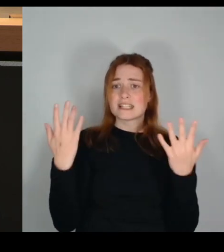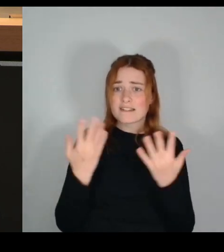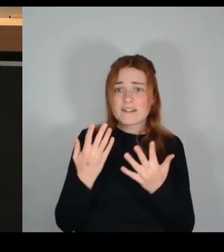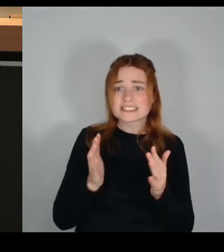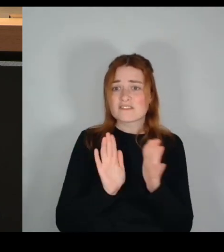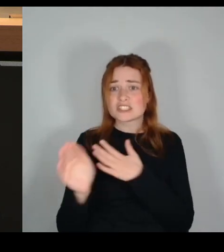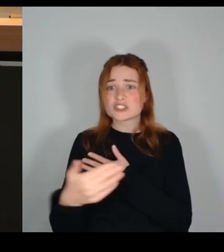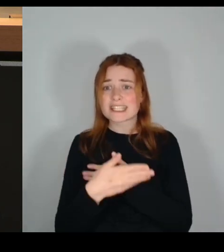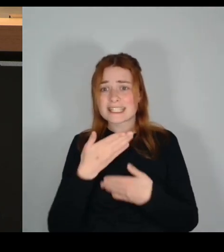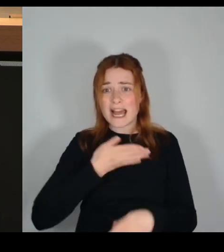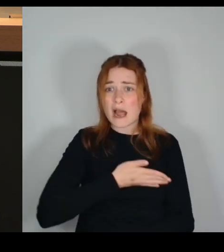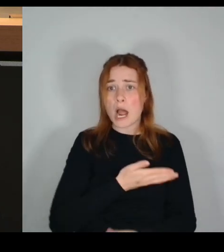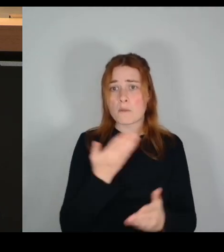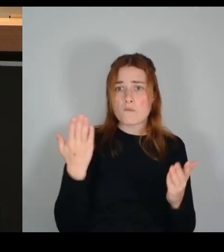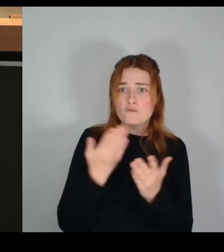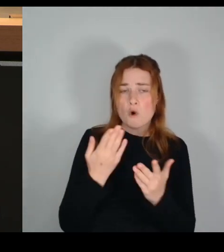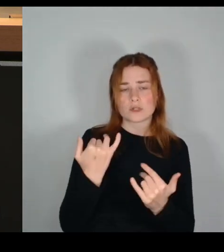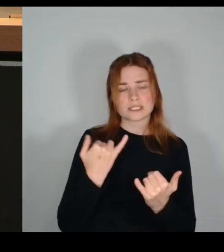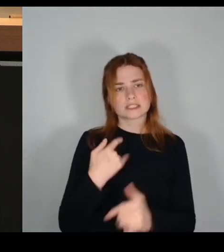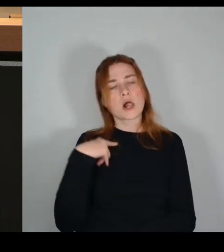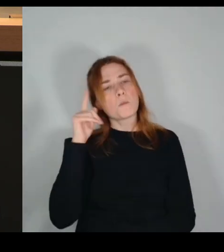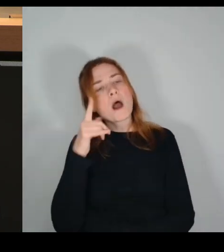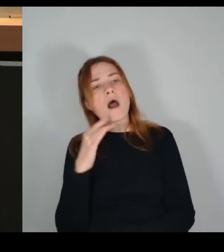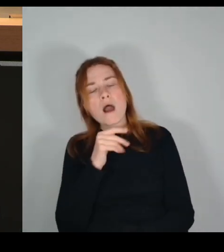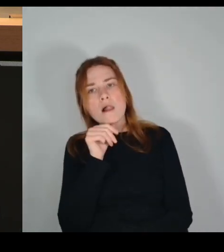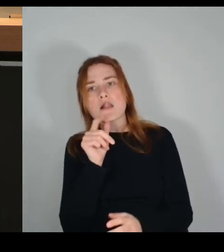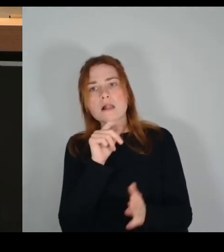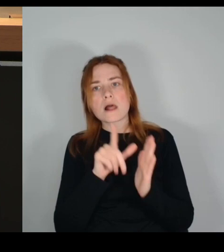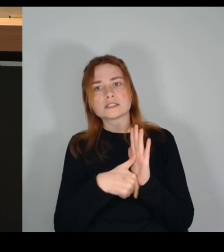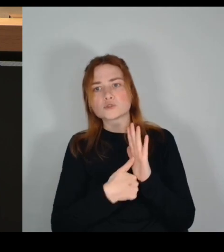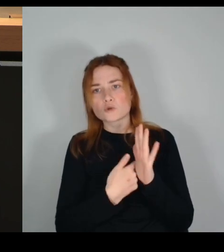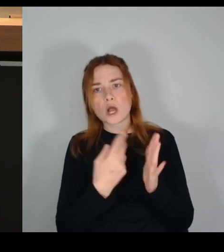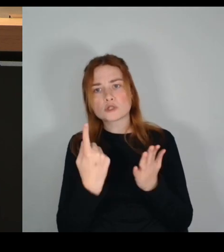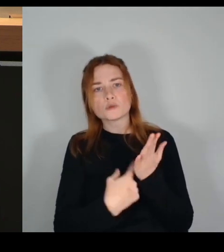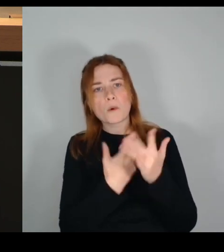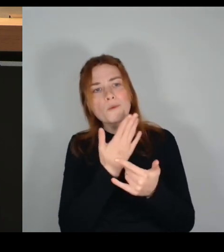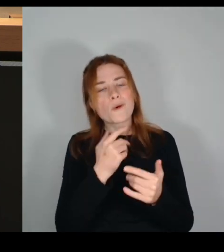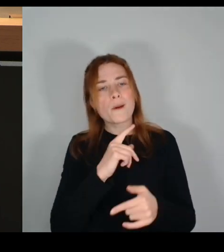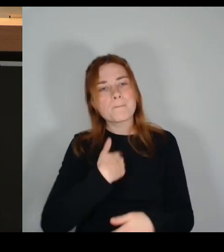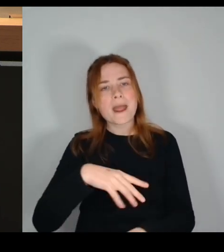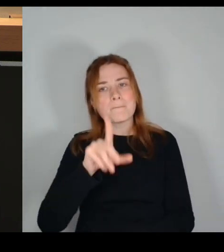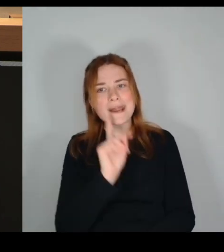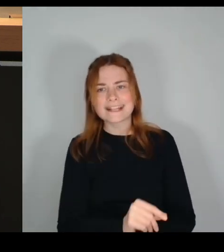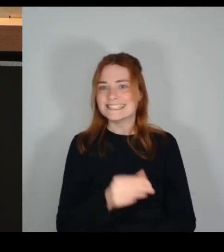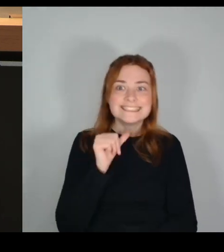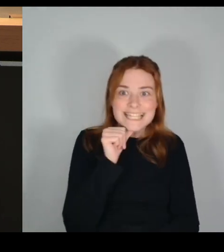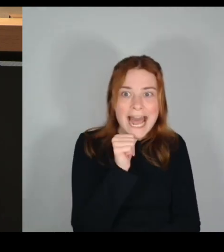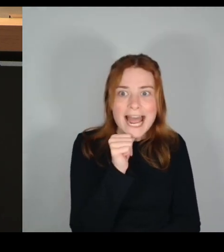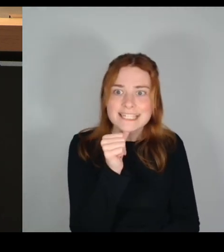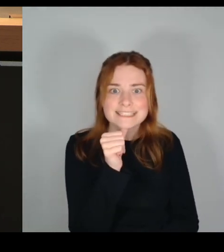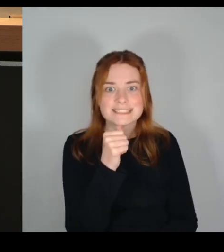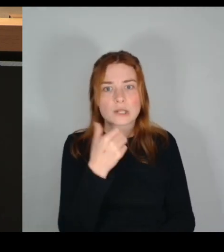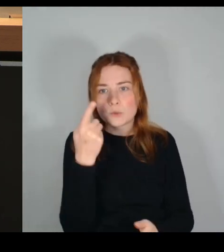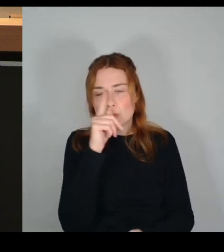nehmen, dann ist es ja billiger. Nein, das verschiebt nur die Kosten, denn Armut macht krank und kranke Menschen brauchen doch